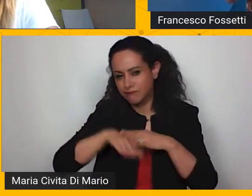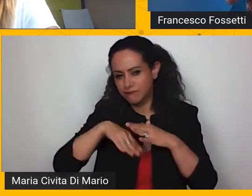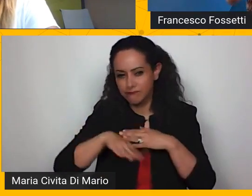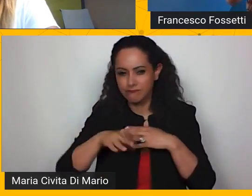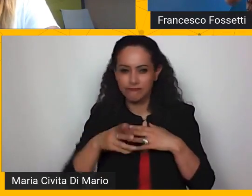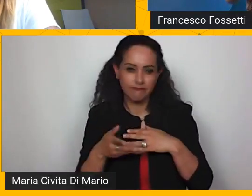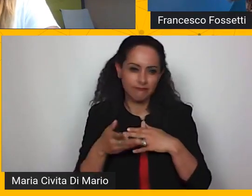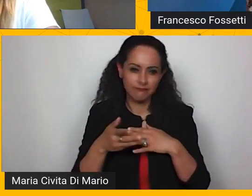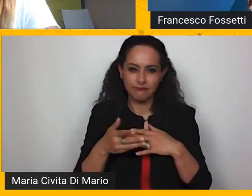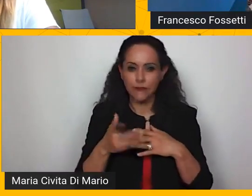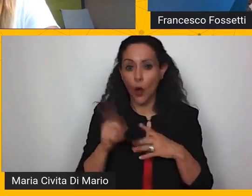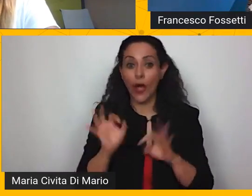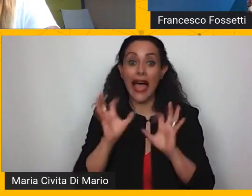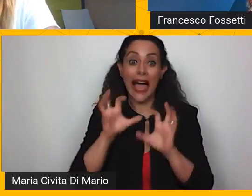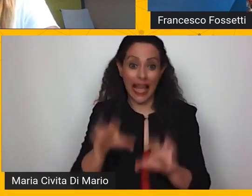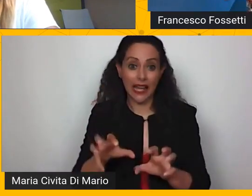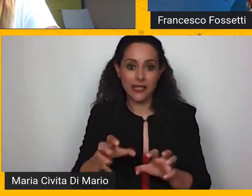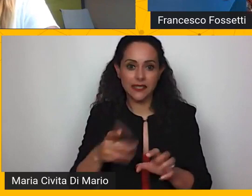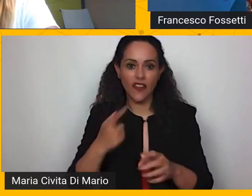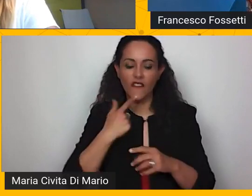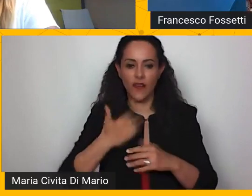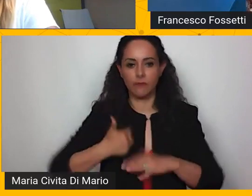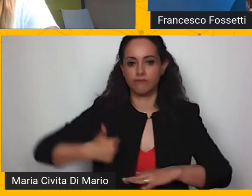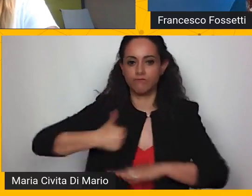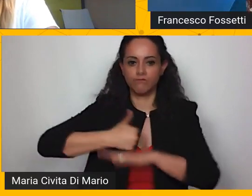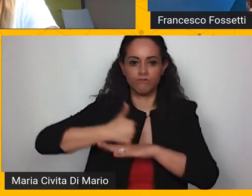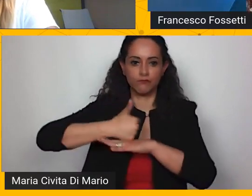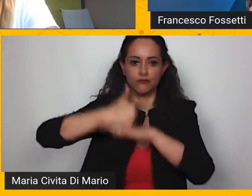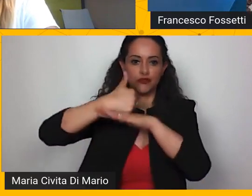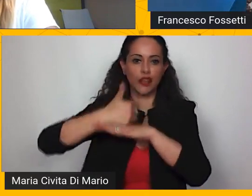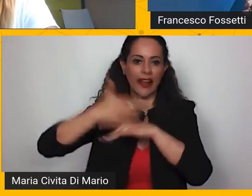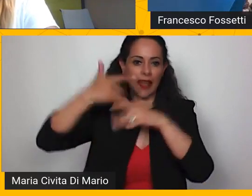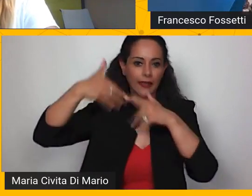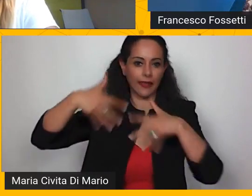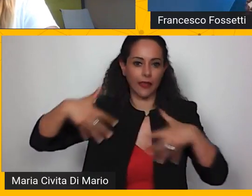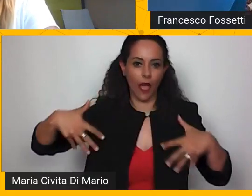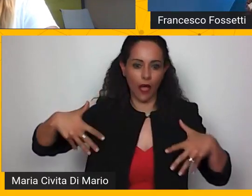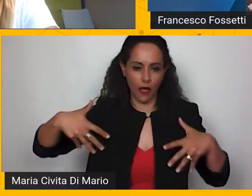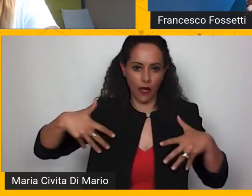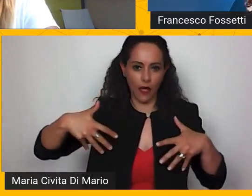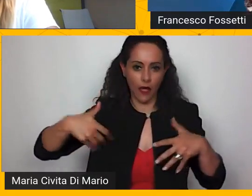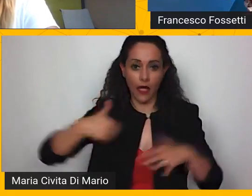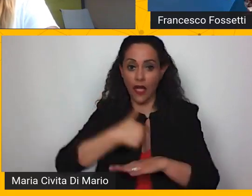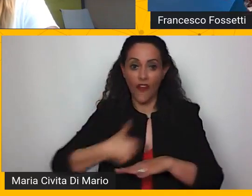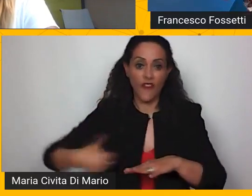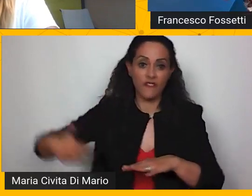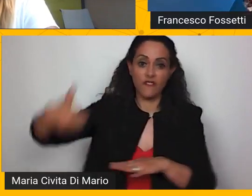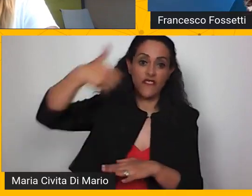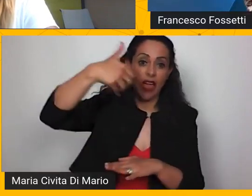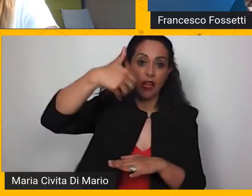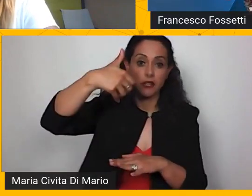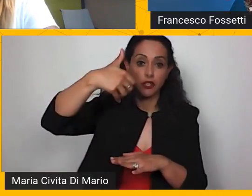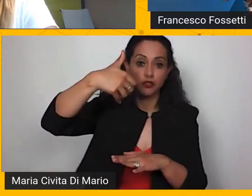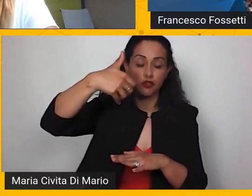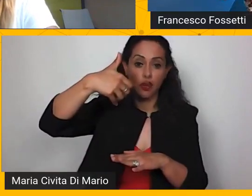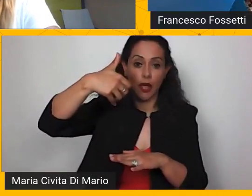implicitamente quando non invece in maniera anche aggressiva delle scale gerarchiche ehm in cui al